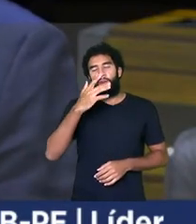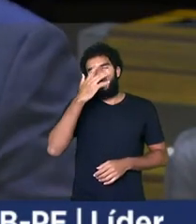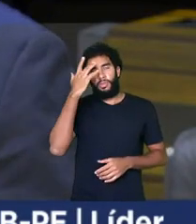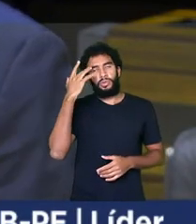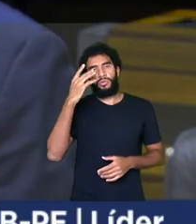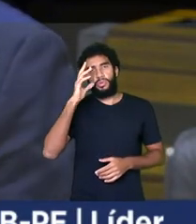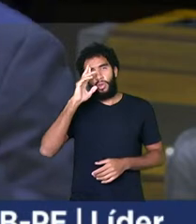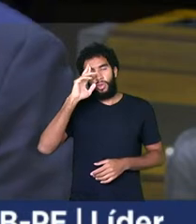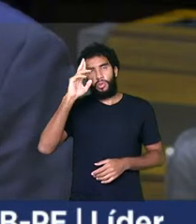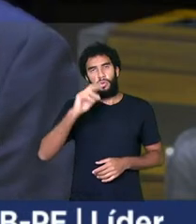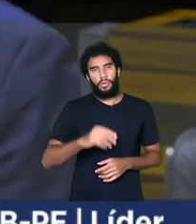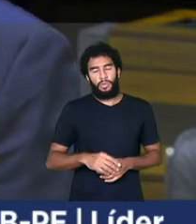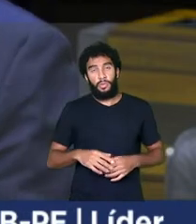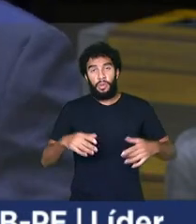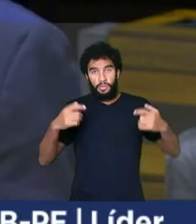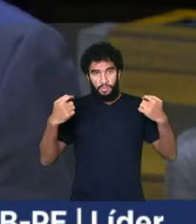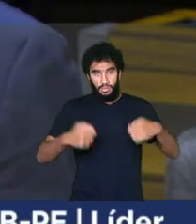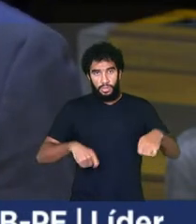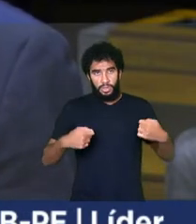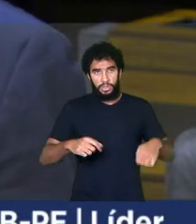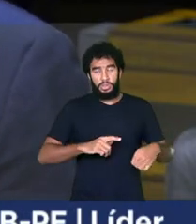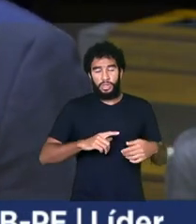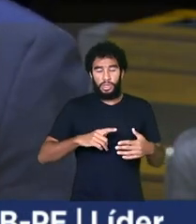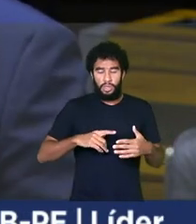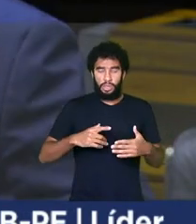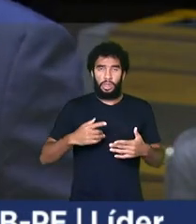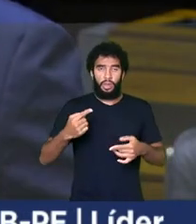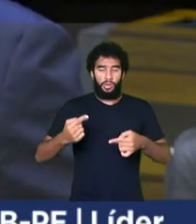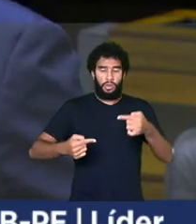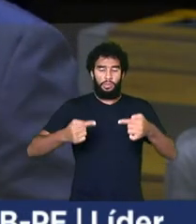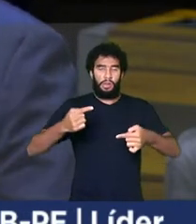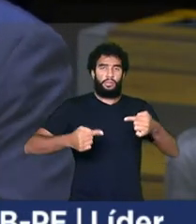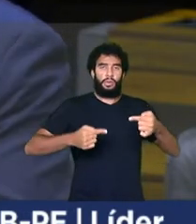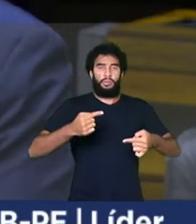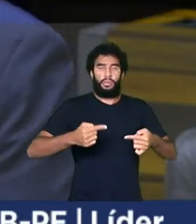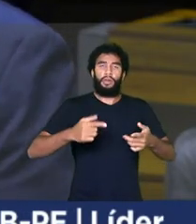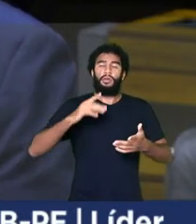CASSINO? QUEM QUE SERÁ O DONO DESSE CASSINO? É EVIDENTE QUE HÁ QUE TER UM PROCESSO DE CONCORRÊNCIA, QUE CREIO QUE O